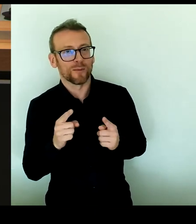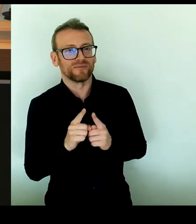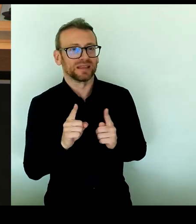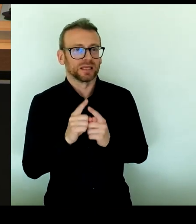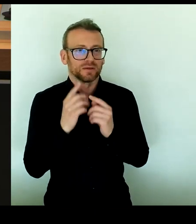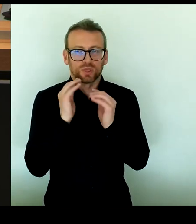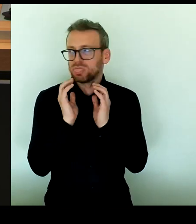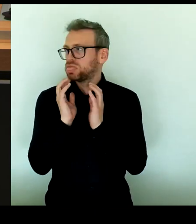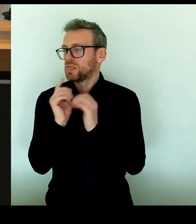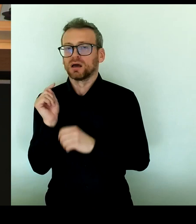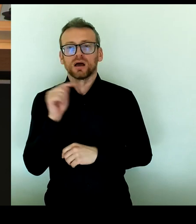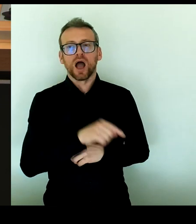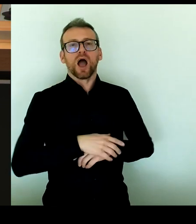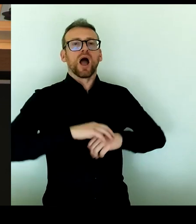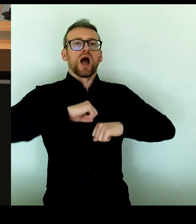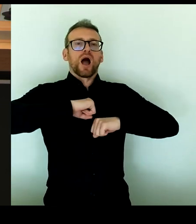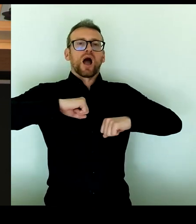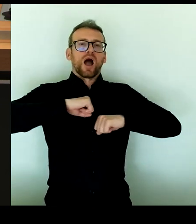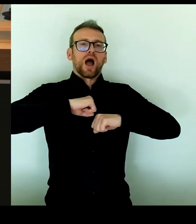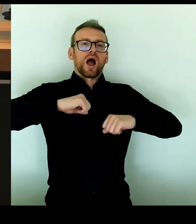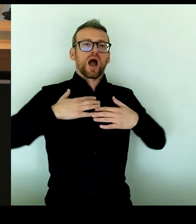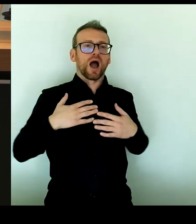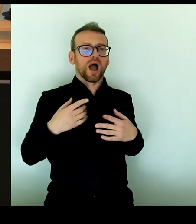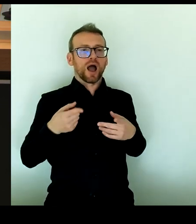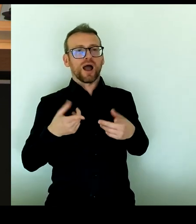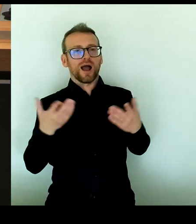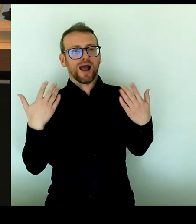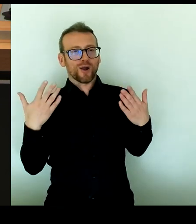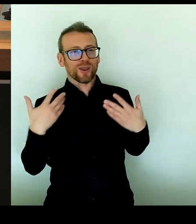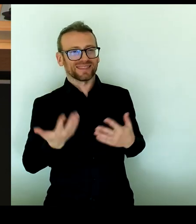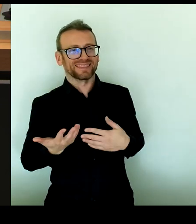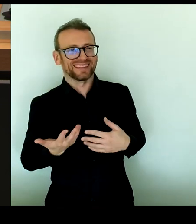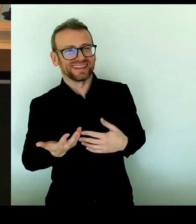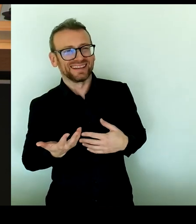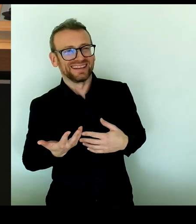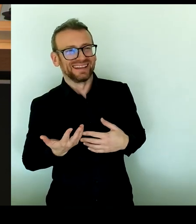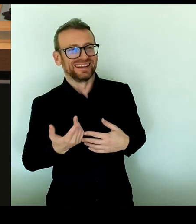über Bebauungspläne geschützt werden, besser in Landesobhut, überführt werden.